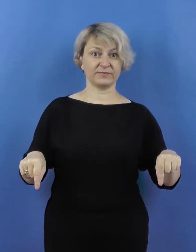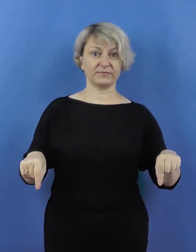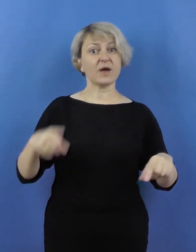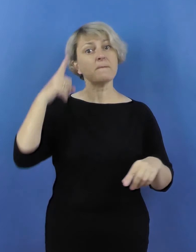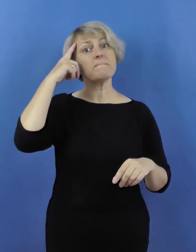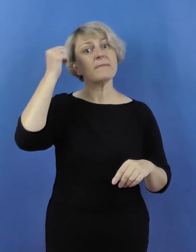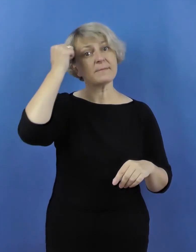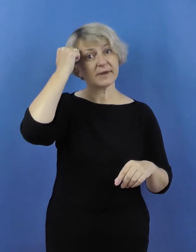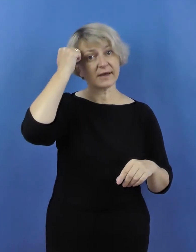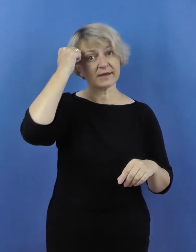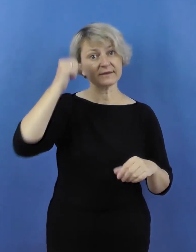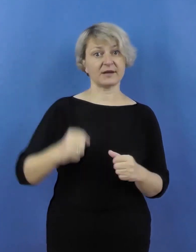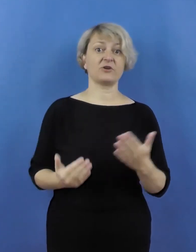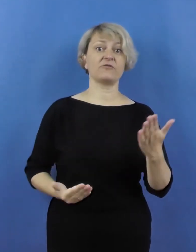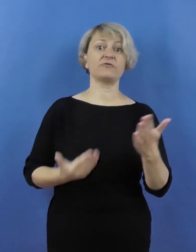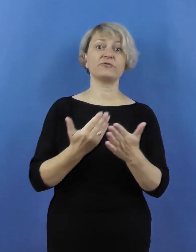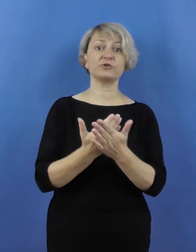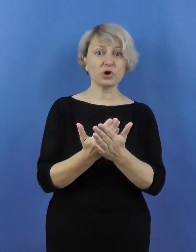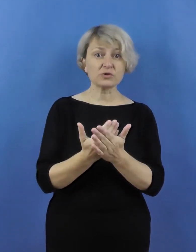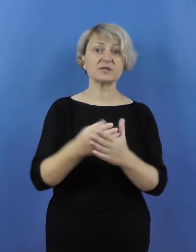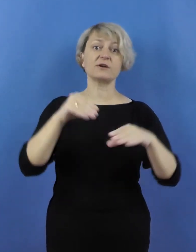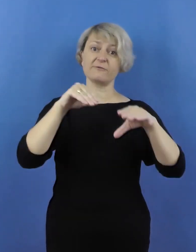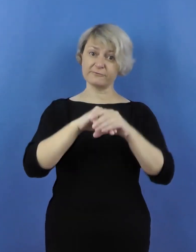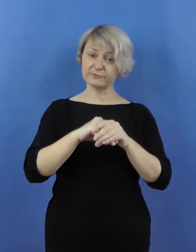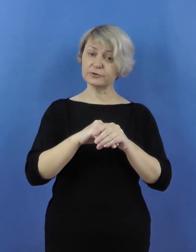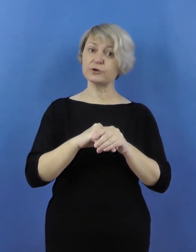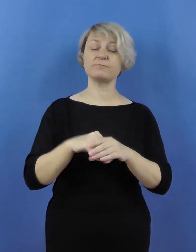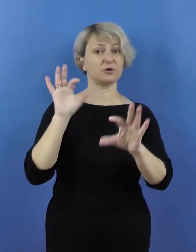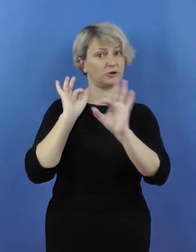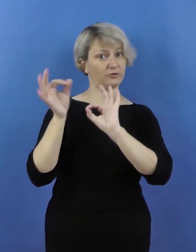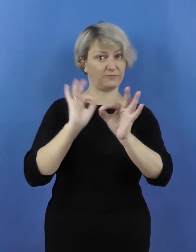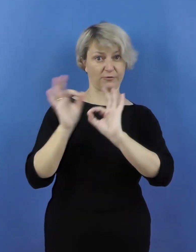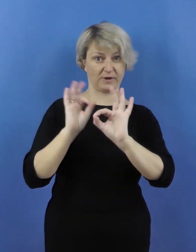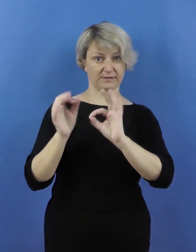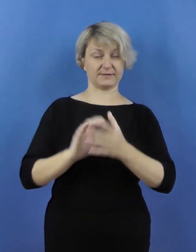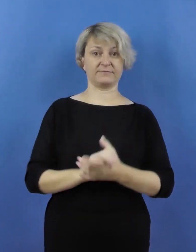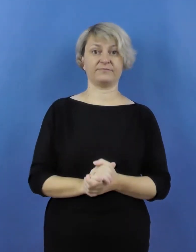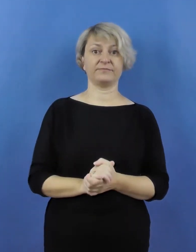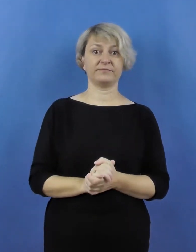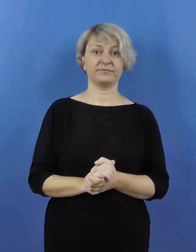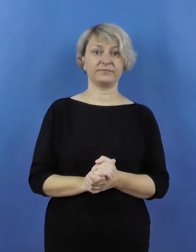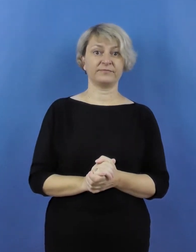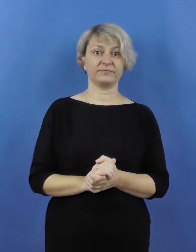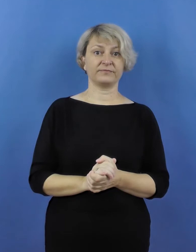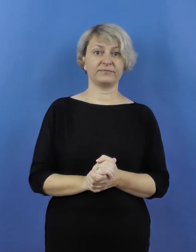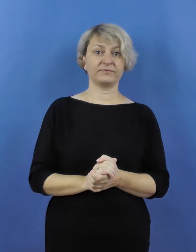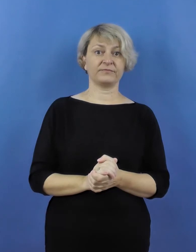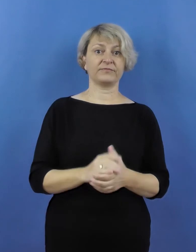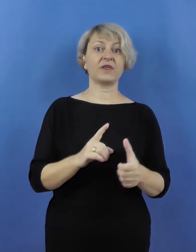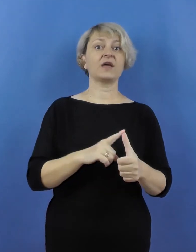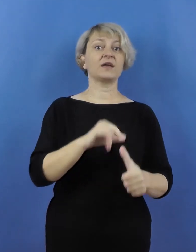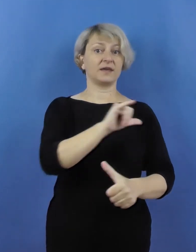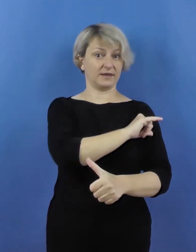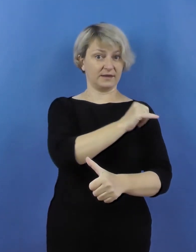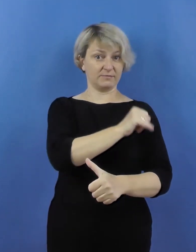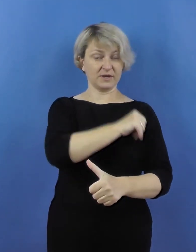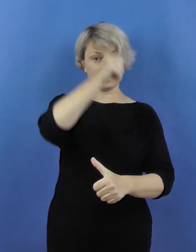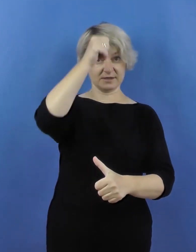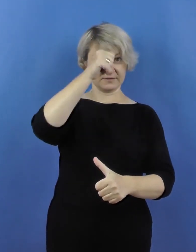Pamiętaj, że wniosek musi zawierać nastepujące informacje: Twoje imię i nazwisko,